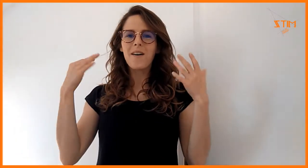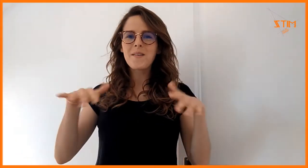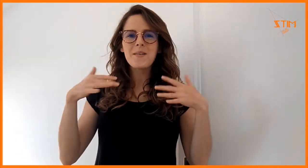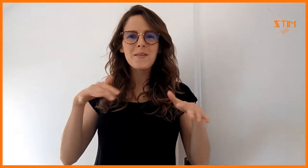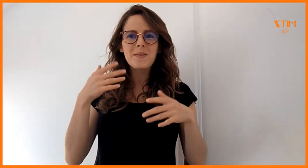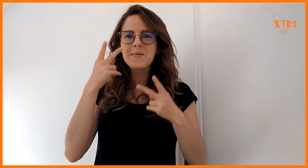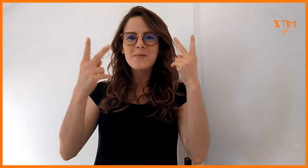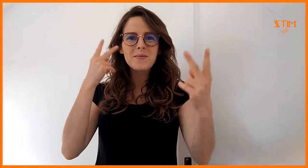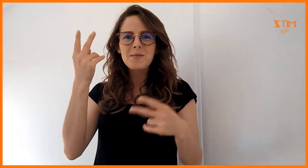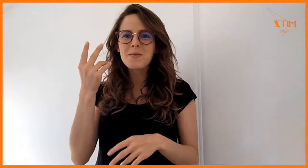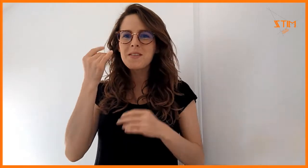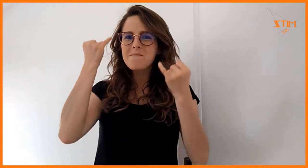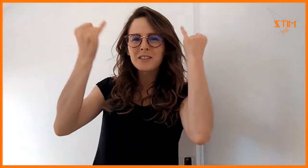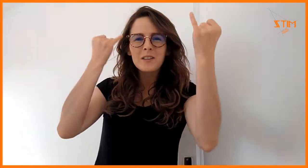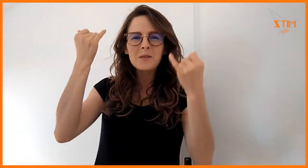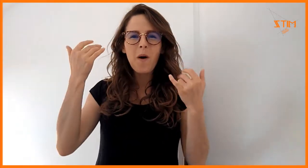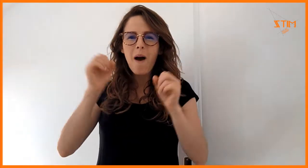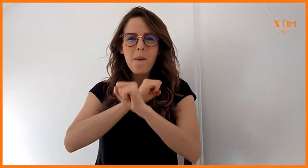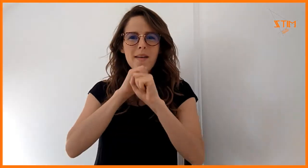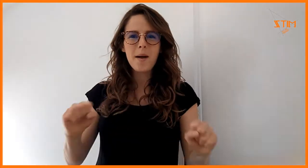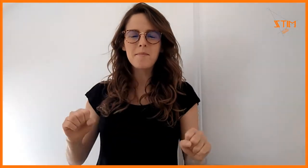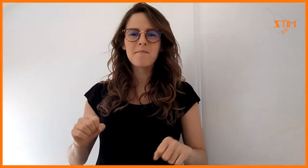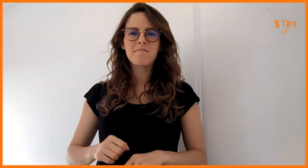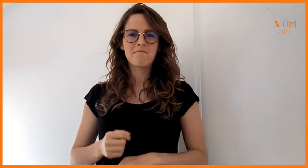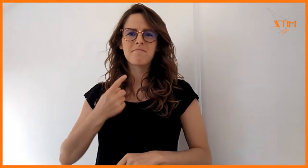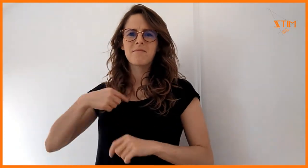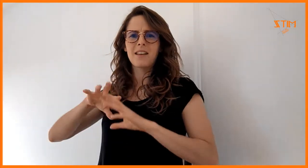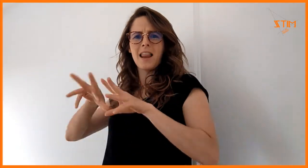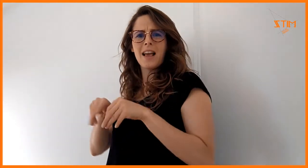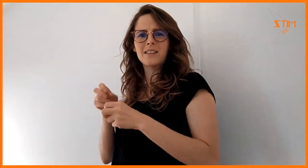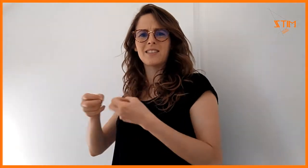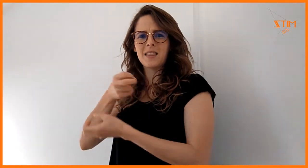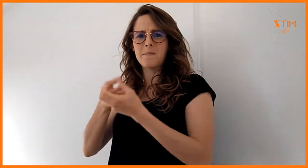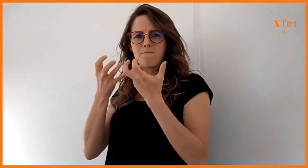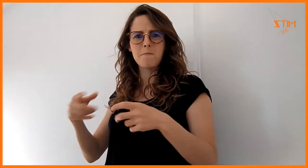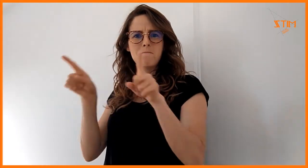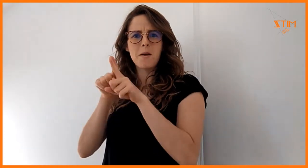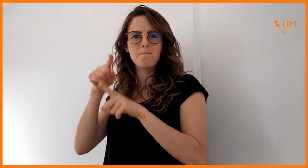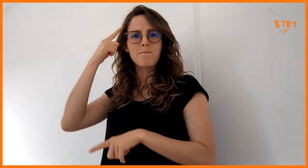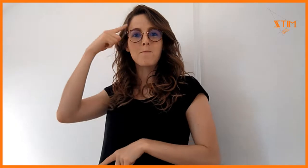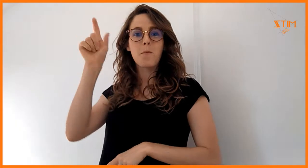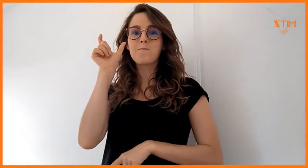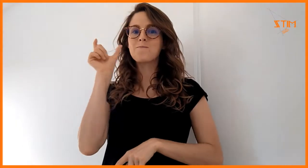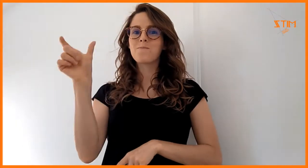Wouah ! On a vu l'incroyable imagination ! Nous, l'équipe STIM, voulons faire pareil pour le mot :